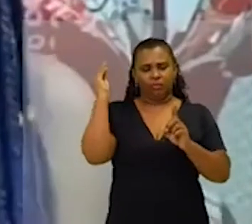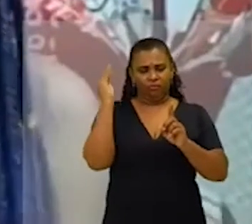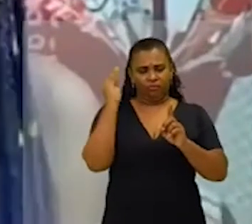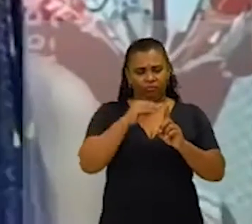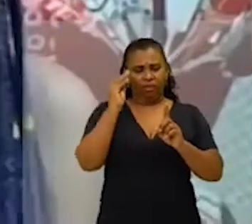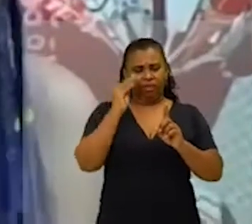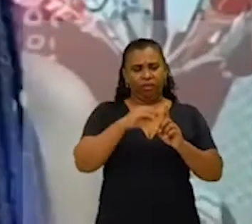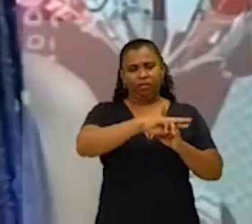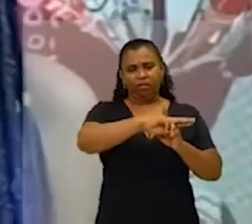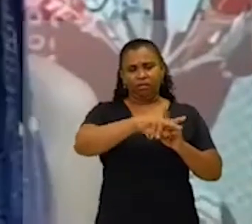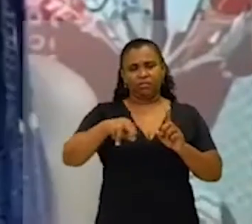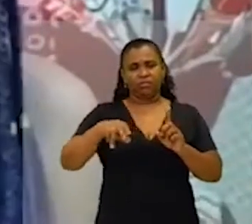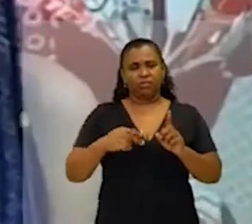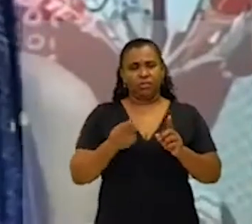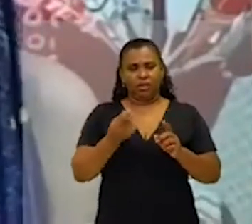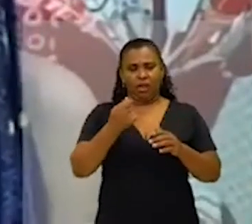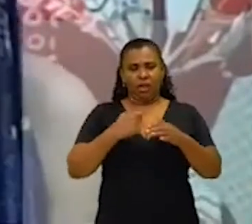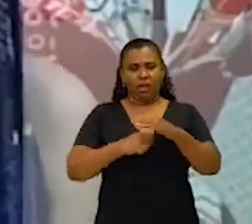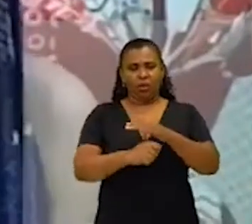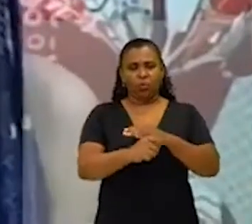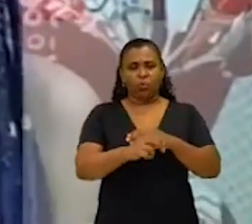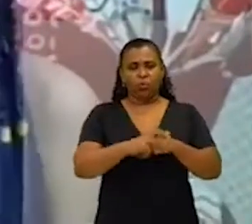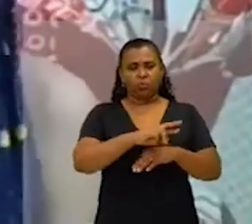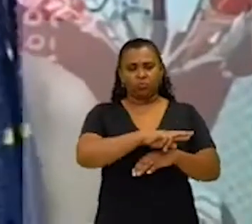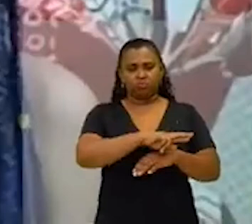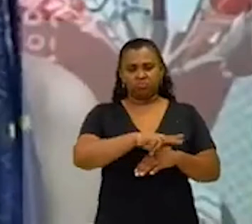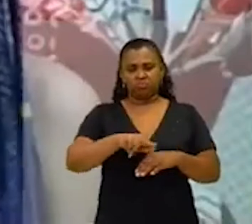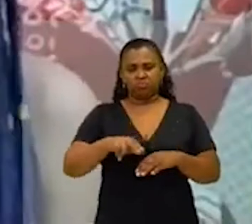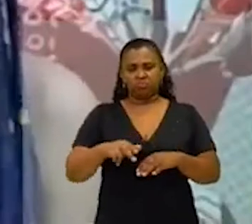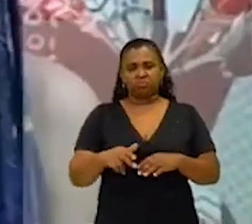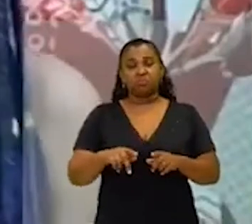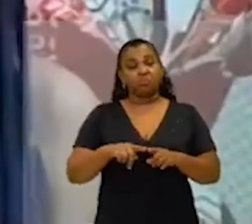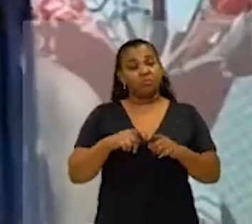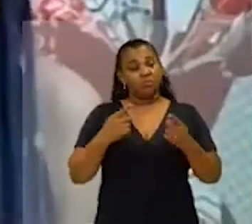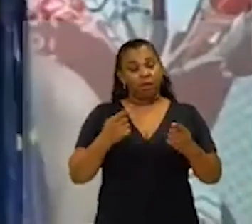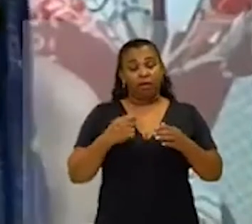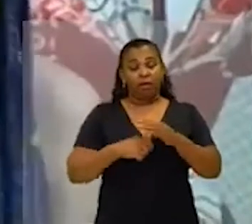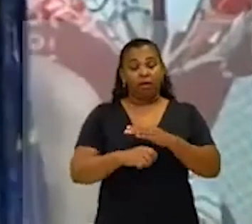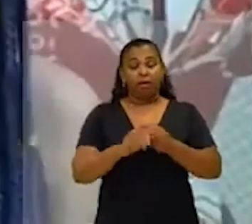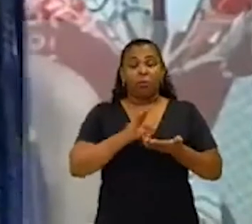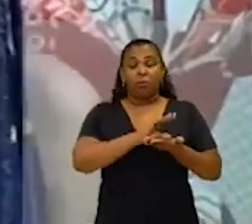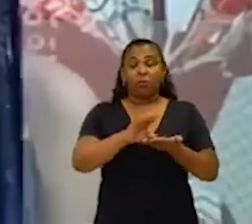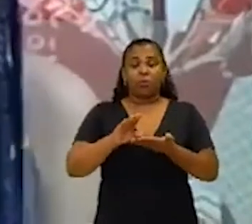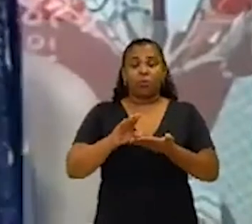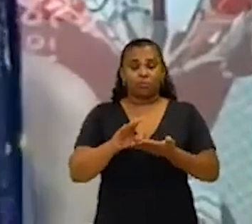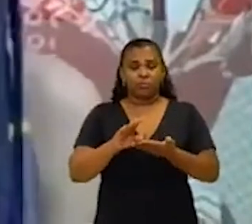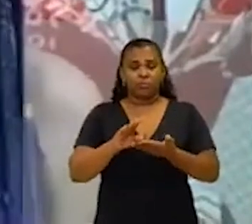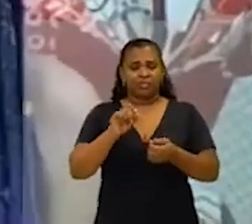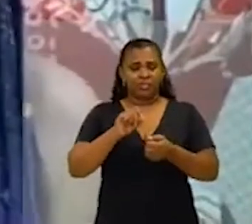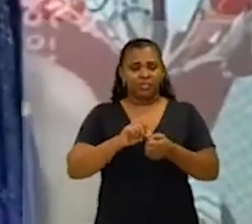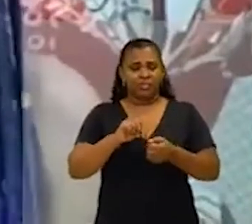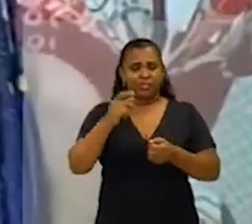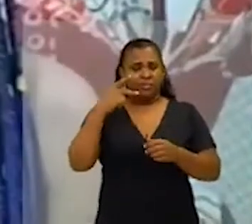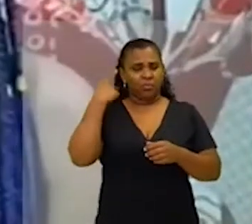um poucos recursos e nós não temos recursos para poder ficar resolvendo políticas públicas porque